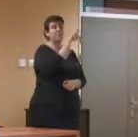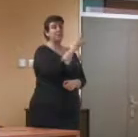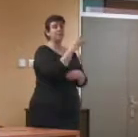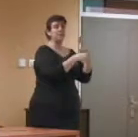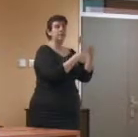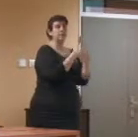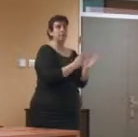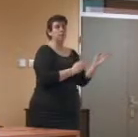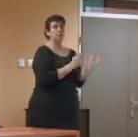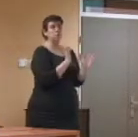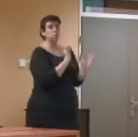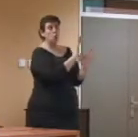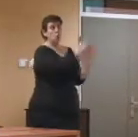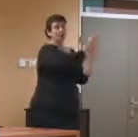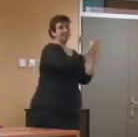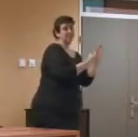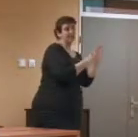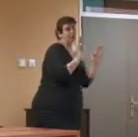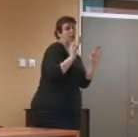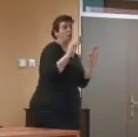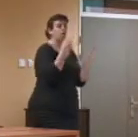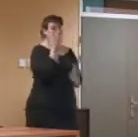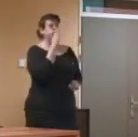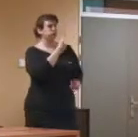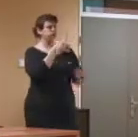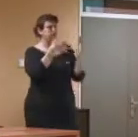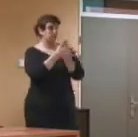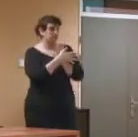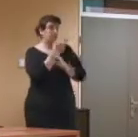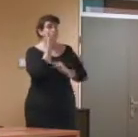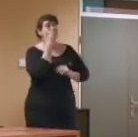crea ese personaje. Y bienvenido es que reconozca su voz y